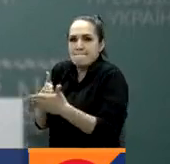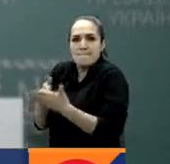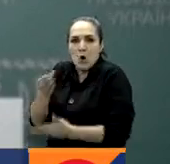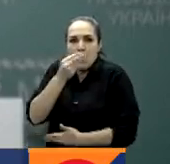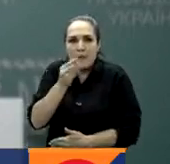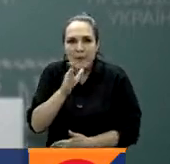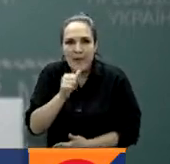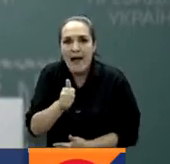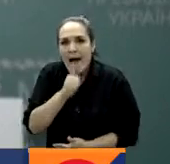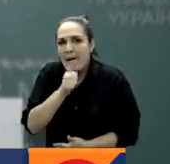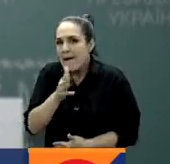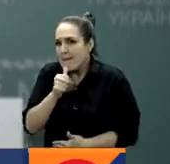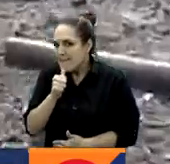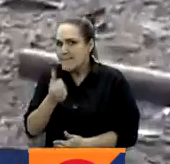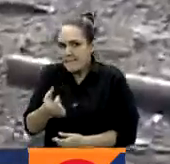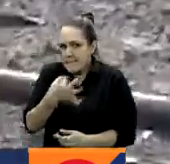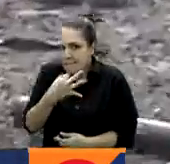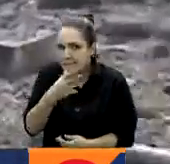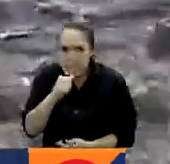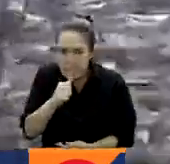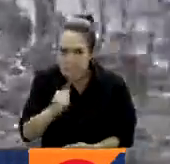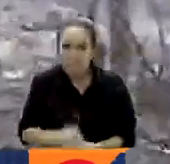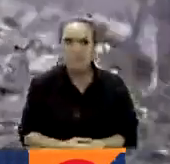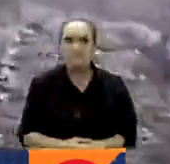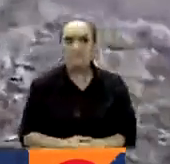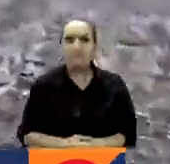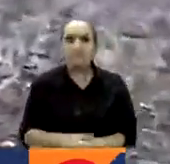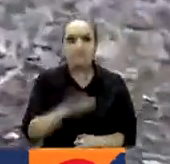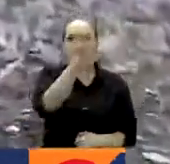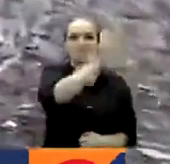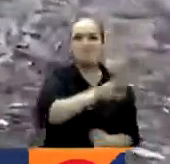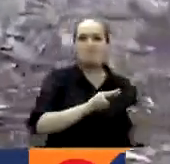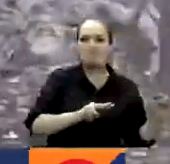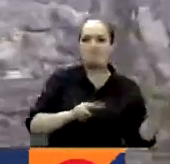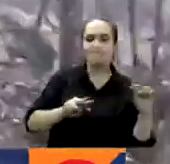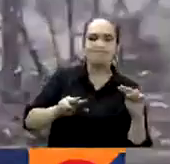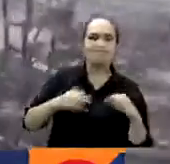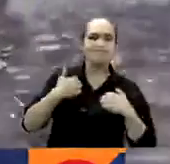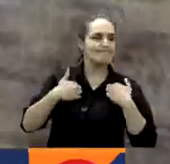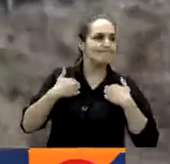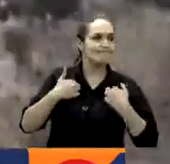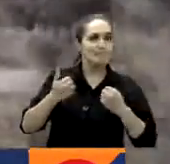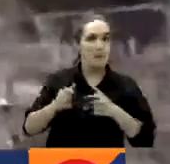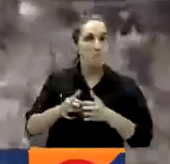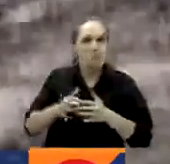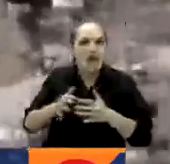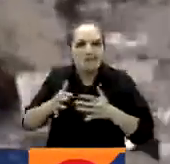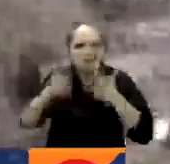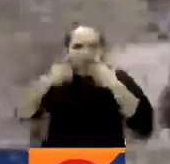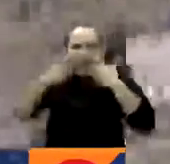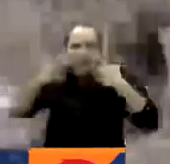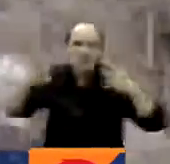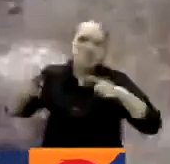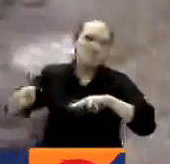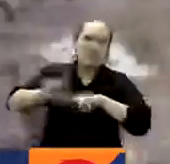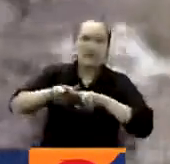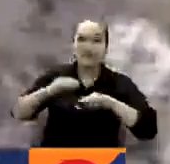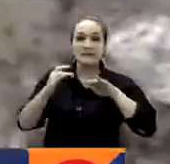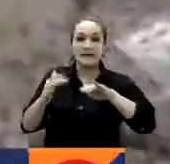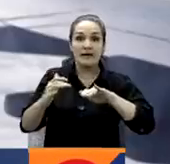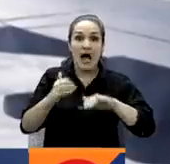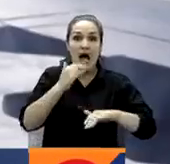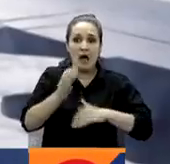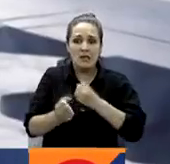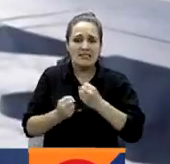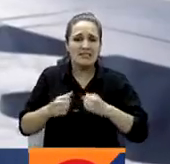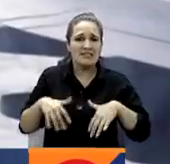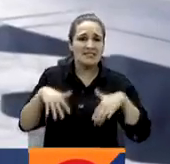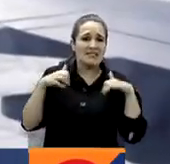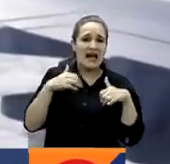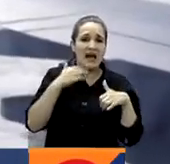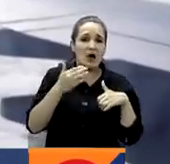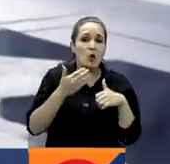INVASIóN. U U U U U U U U UN BL